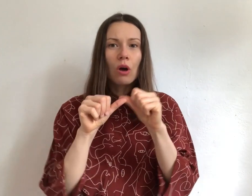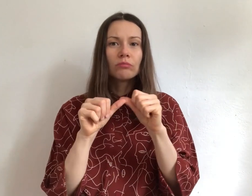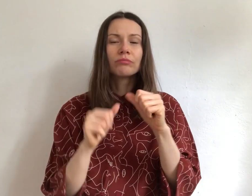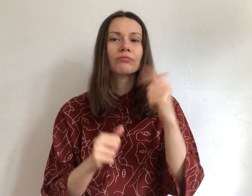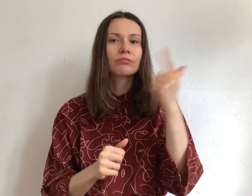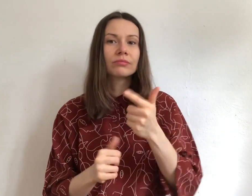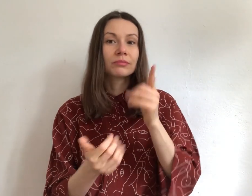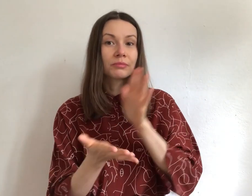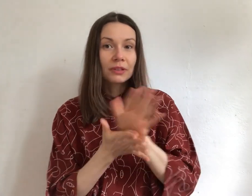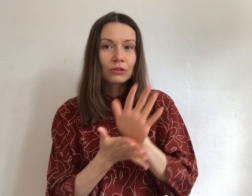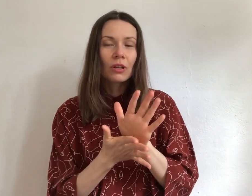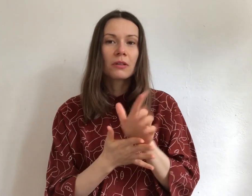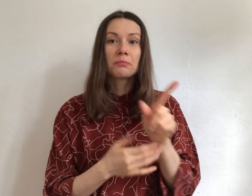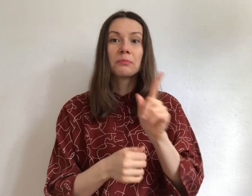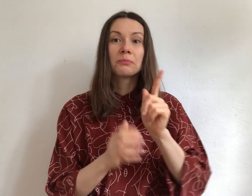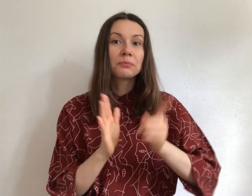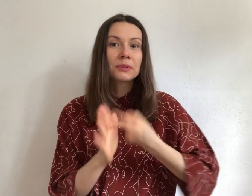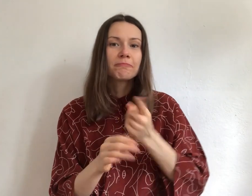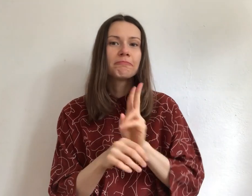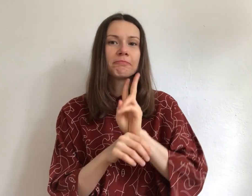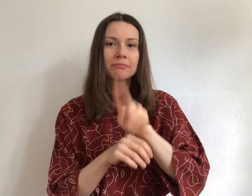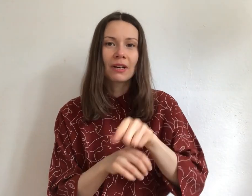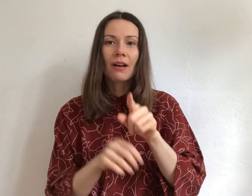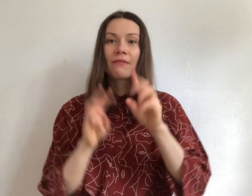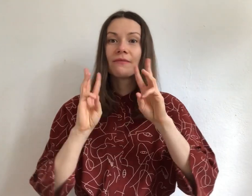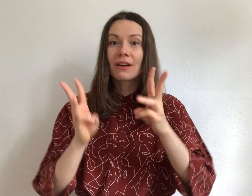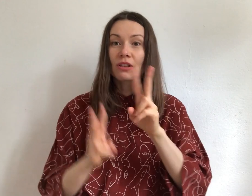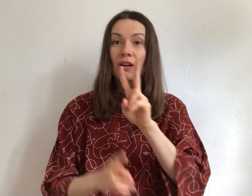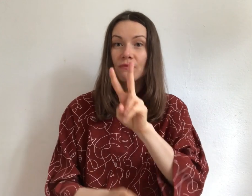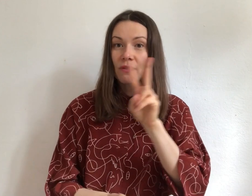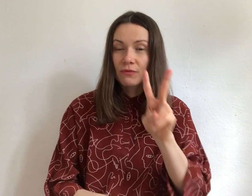W 2015 roku po raz pierwszy brała udział w warsztatach „VV”